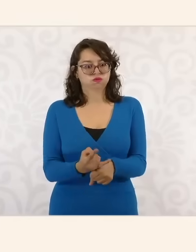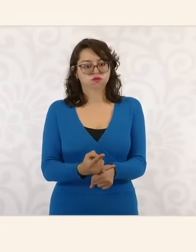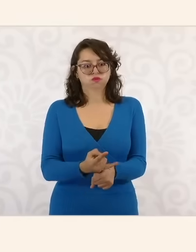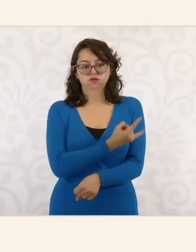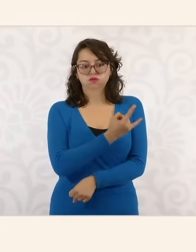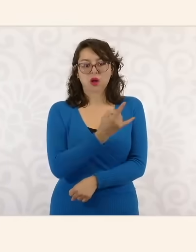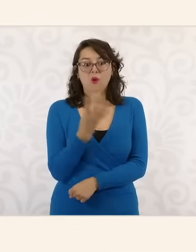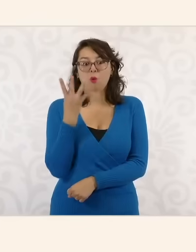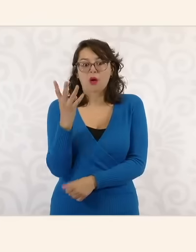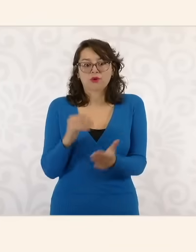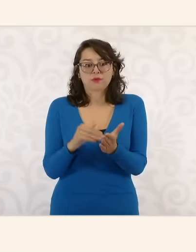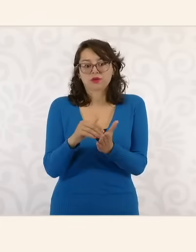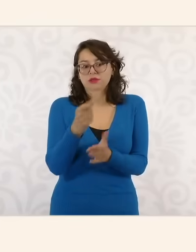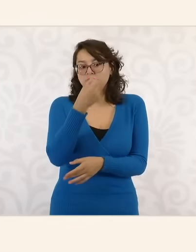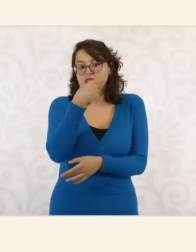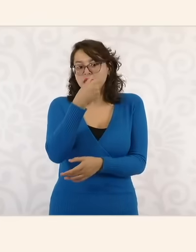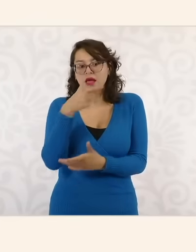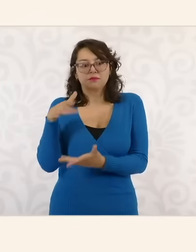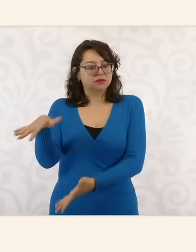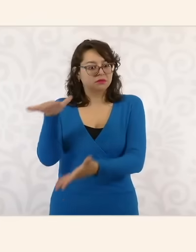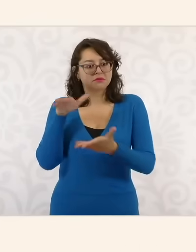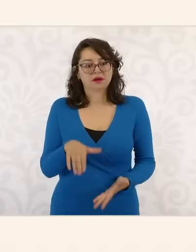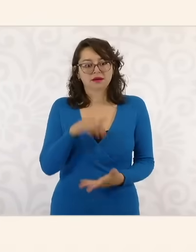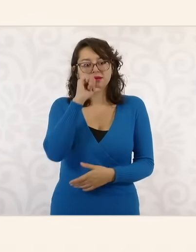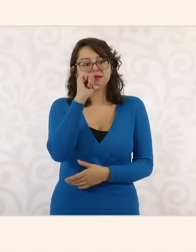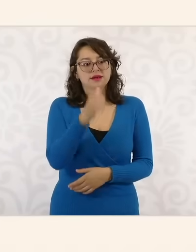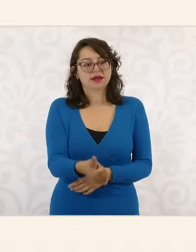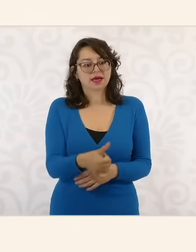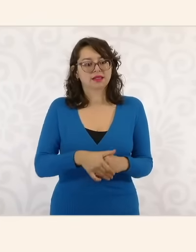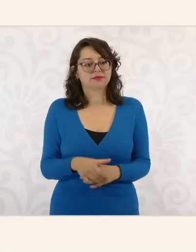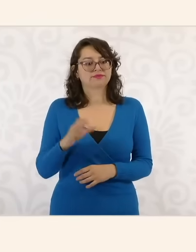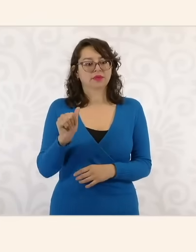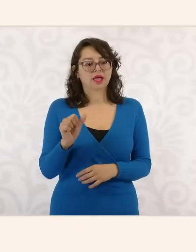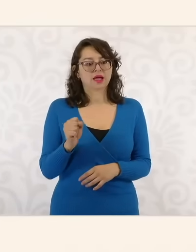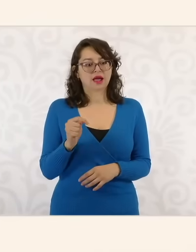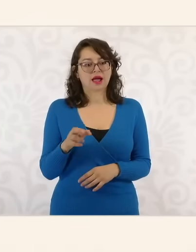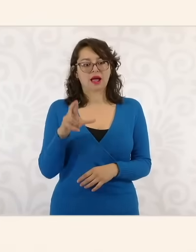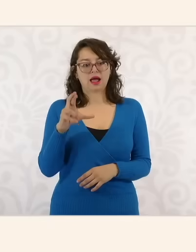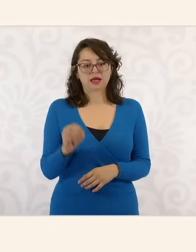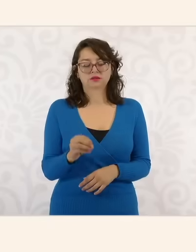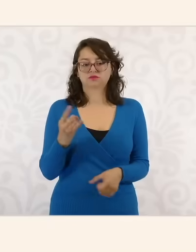4 millones de piezas. Discalav, grupo médico Castro Díaz que ha incumplido 2.2 millones de